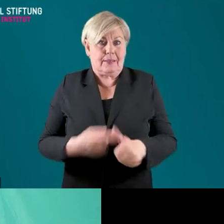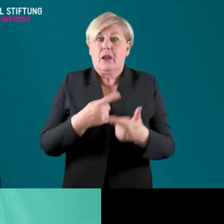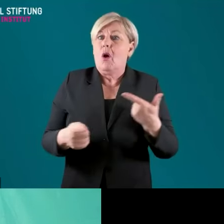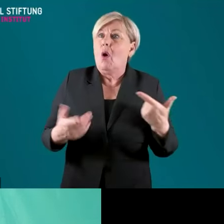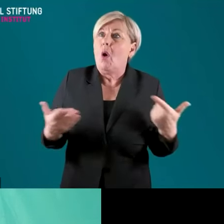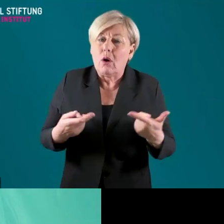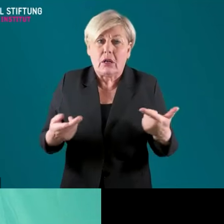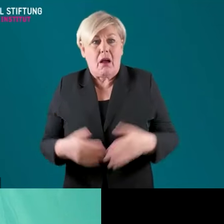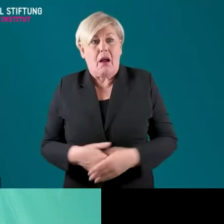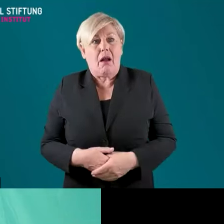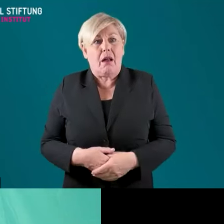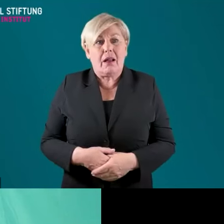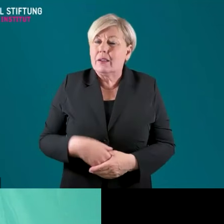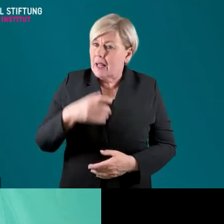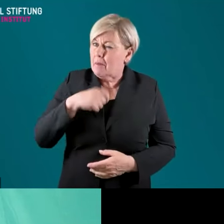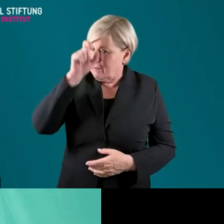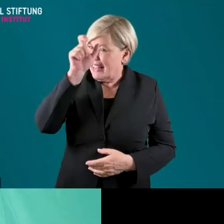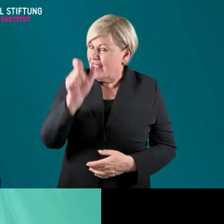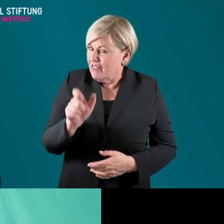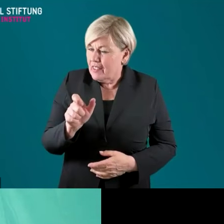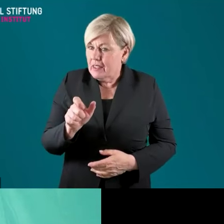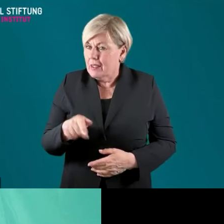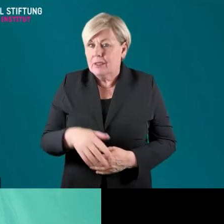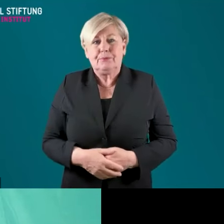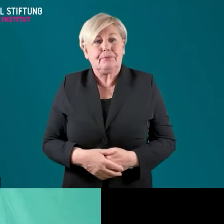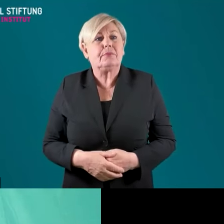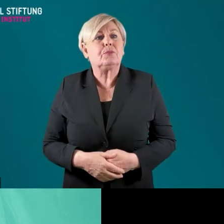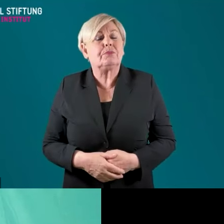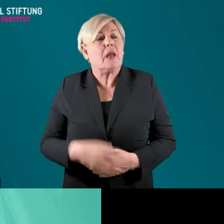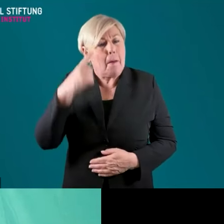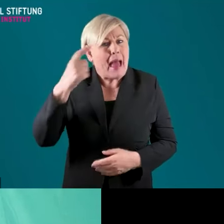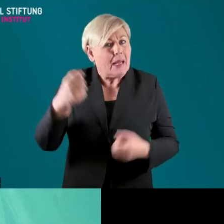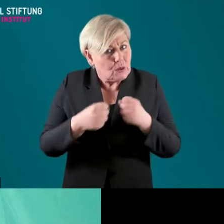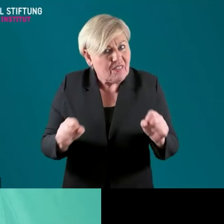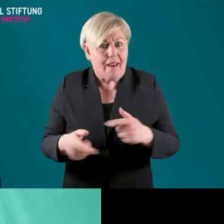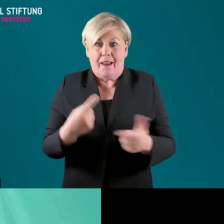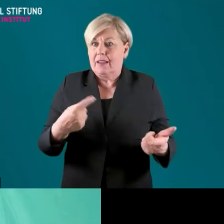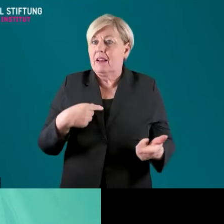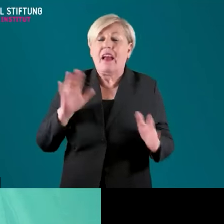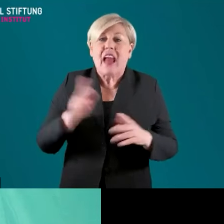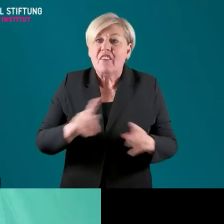also mit diesen Begrifflichkeiten, wo dann gesagt wird, hier, „Meinungsfreiheit“, „man darf nicht mehr mal seine Meinung sagen“.